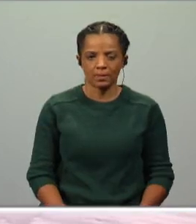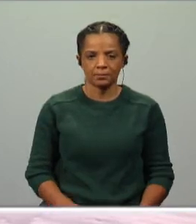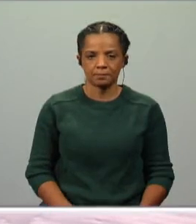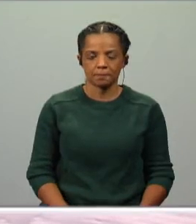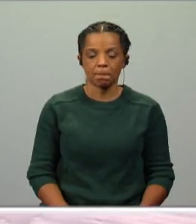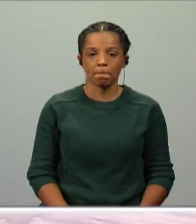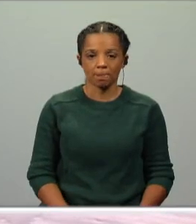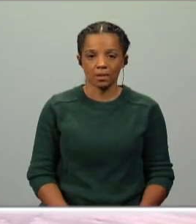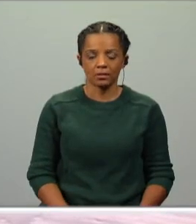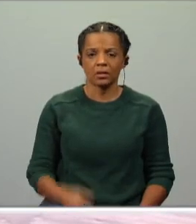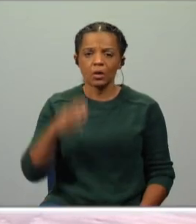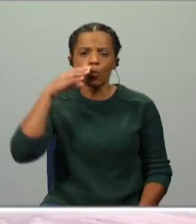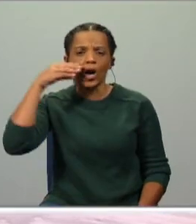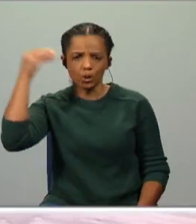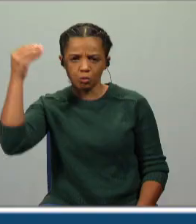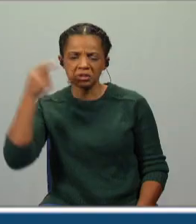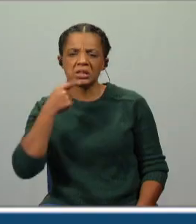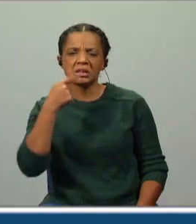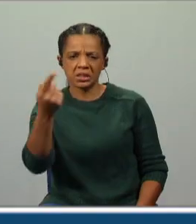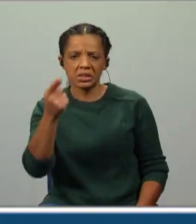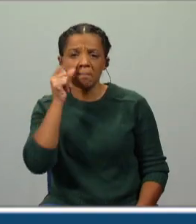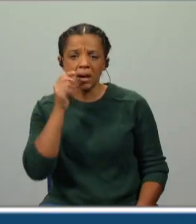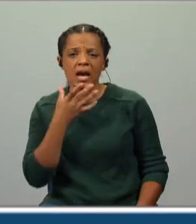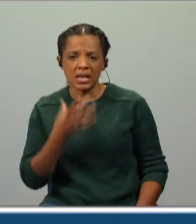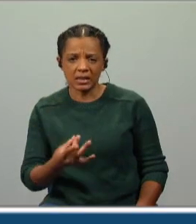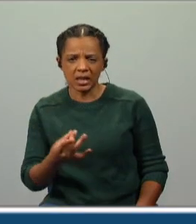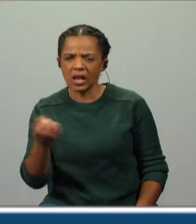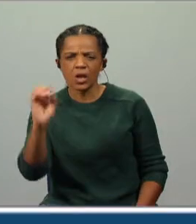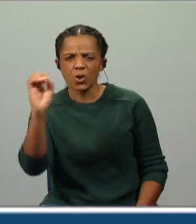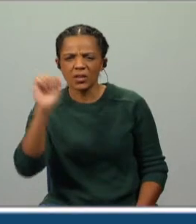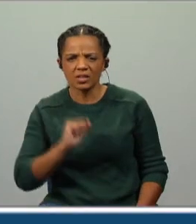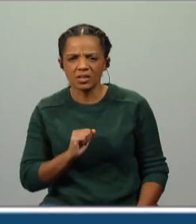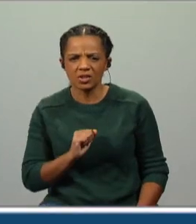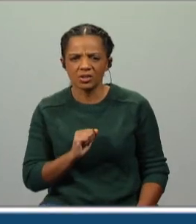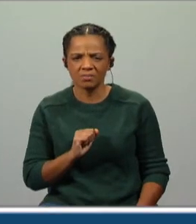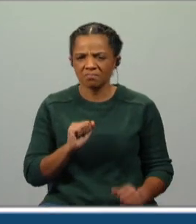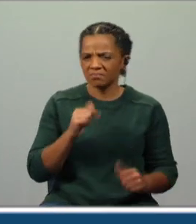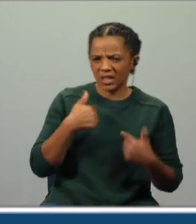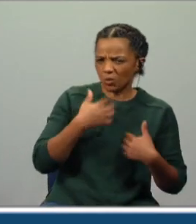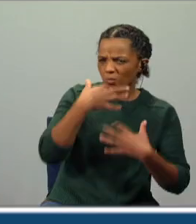Os crescidos dizem que o pai natal não existe, mas eu não acredito neles.